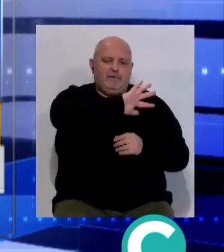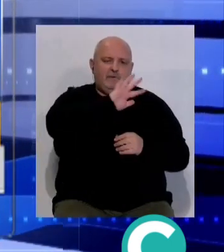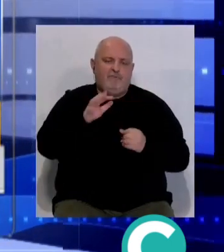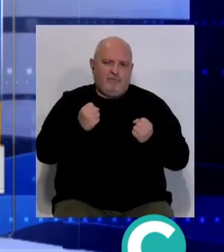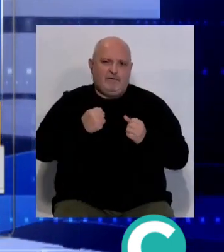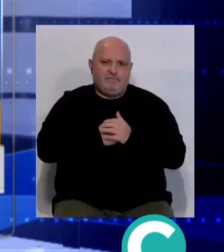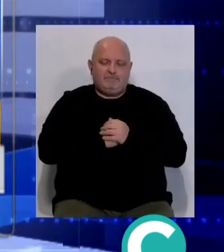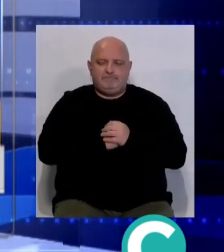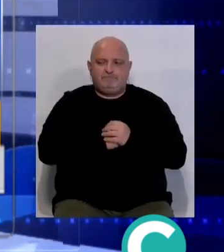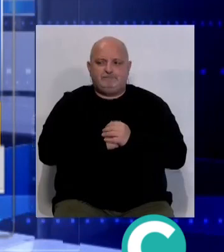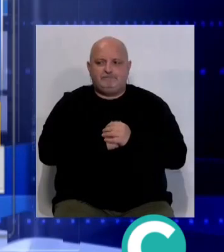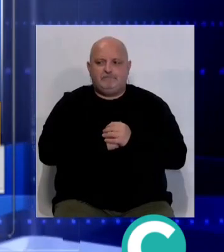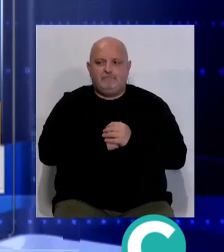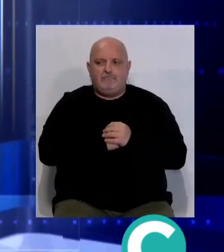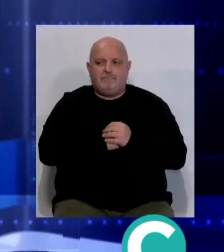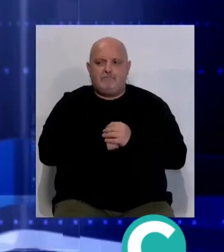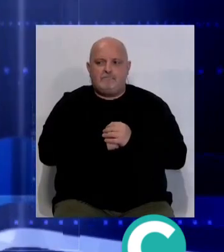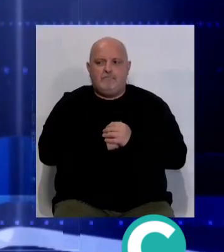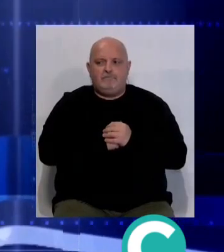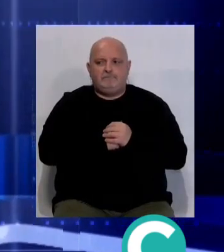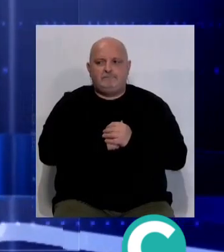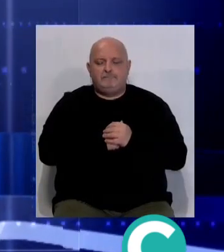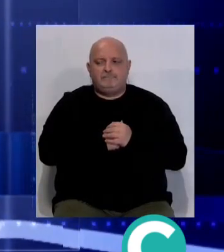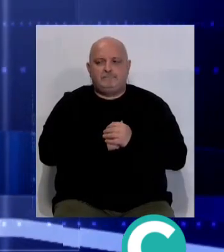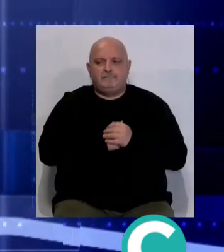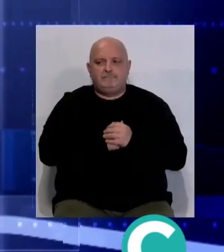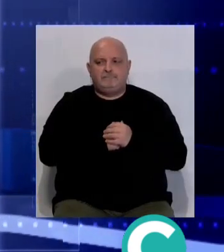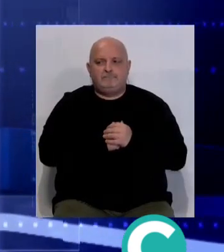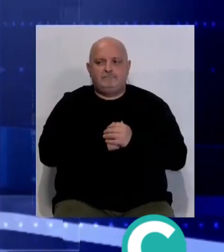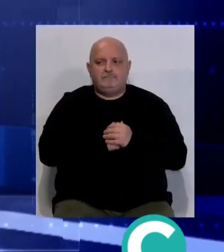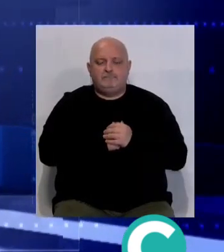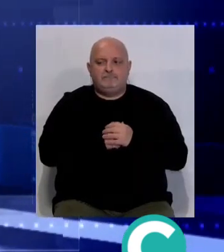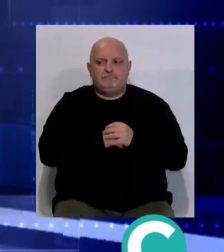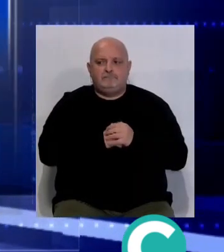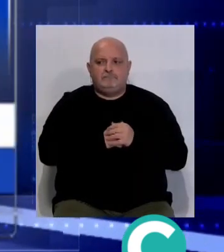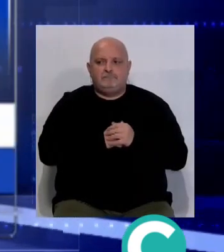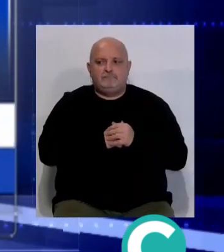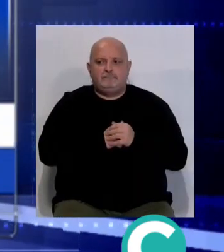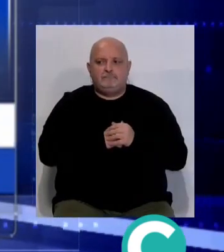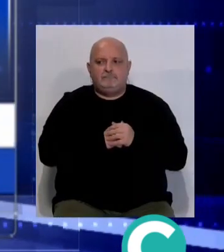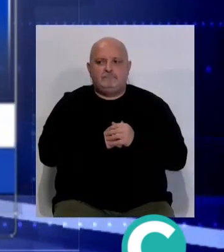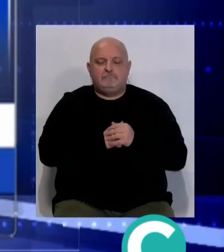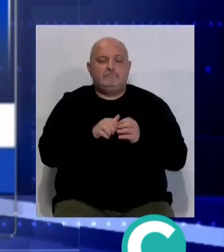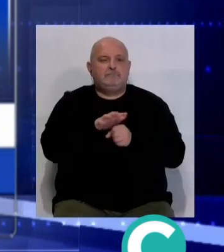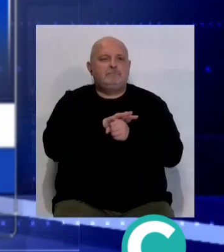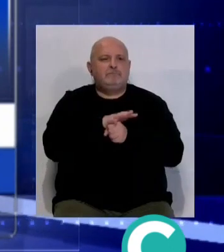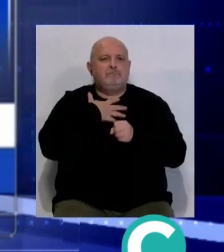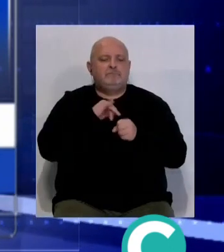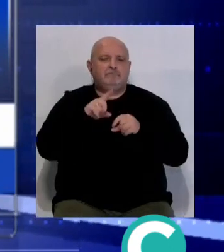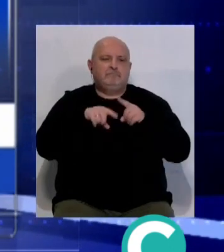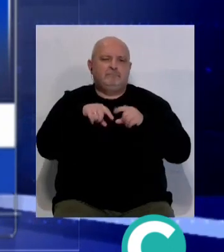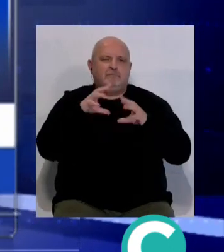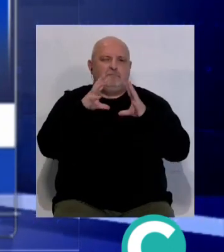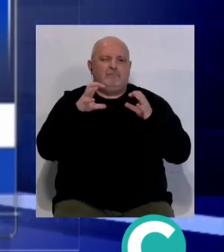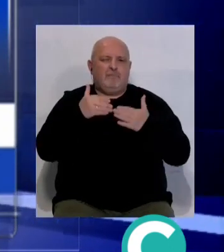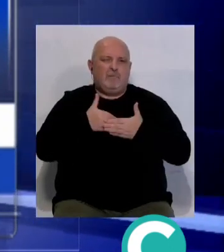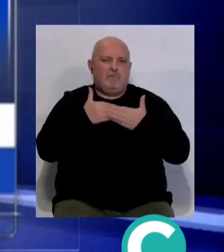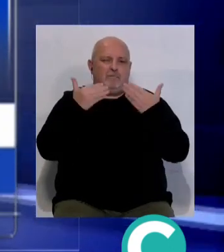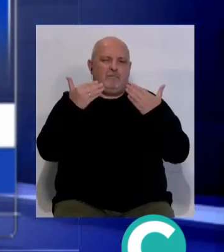fuertes para la provincia se espera nubosidad matinal con posibilidad